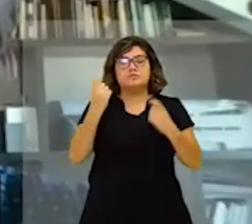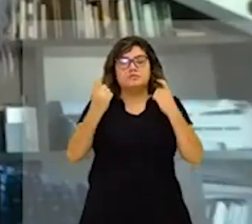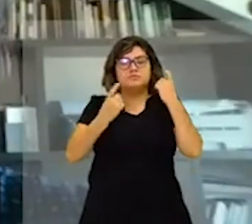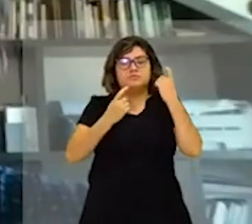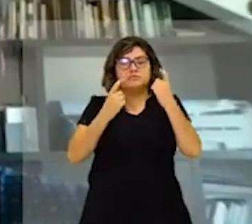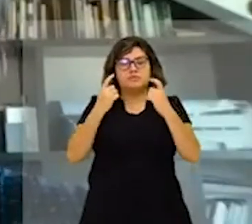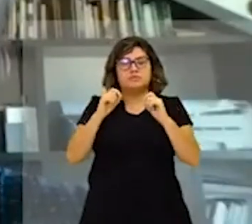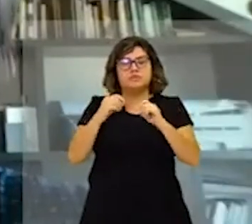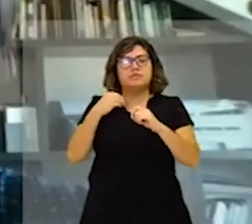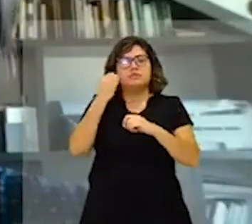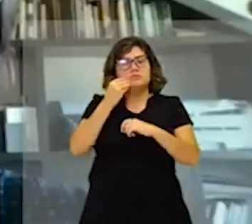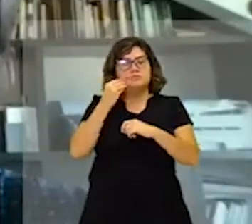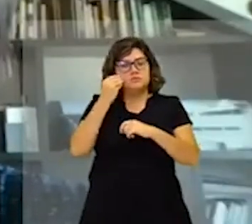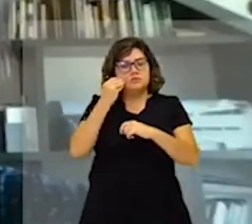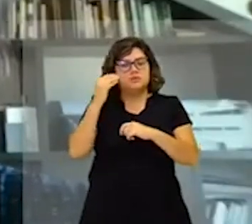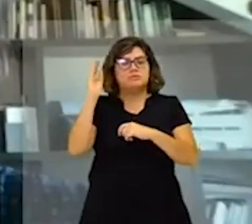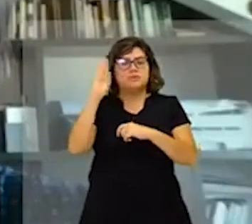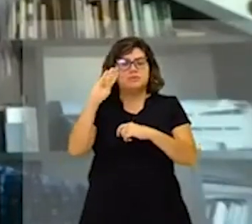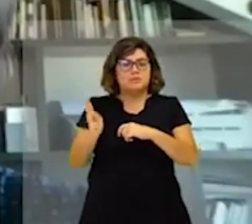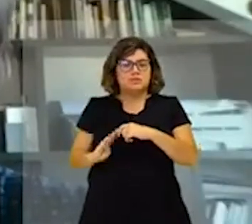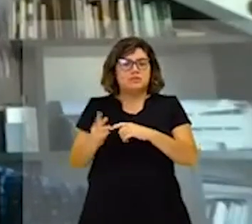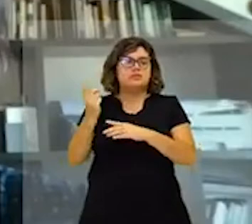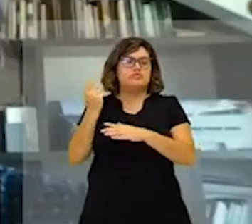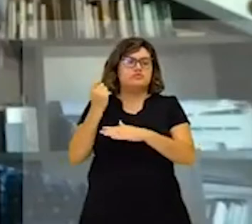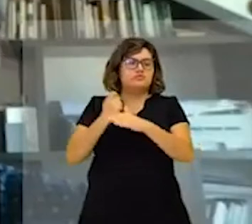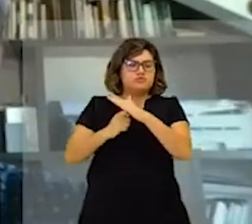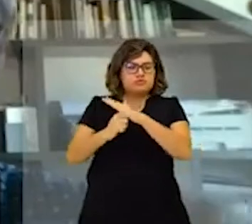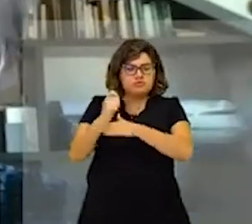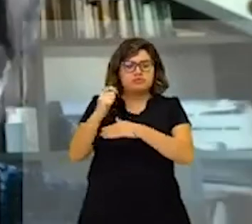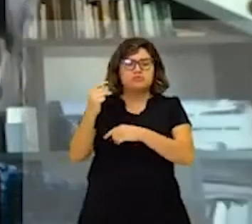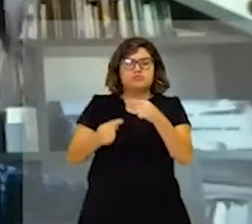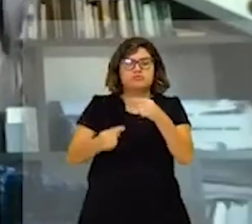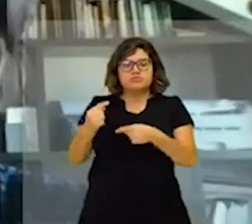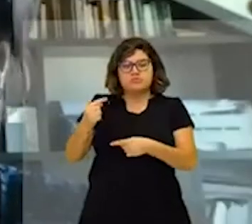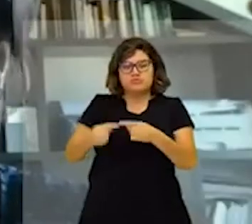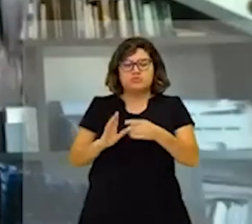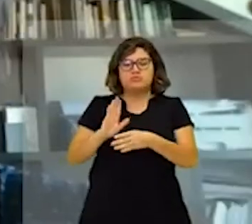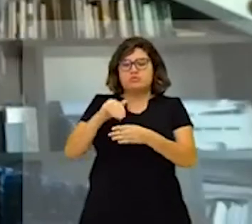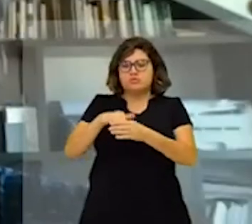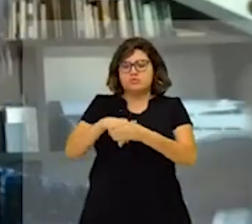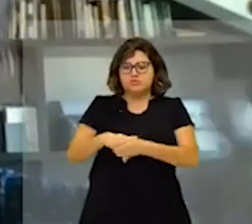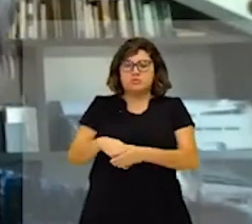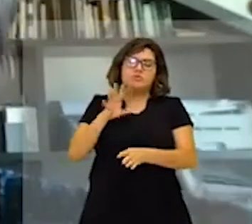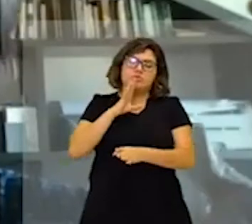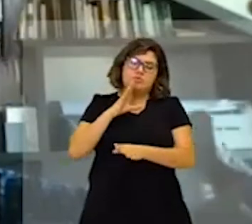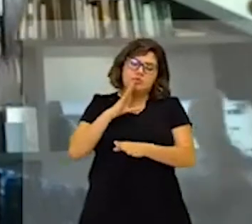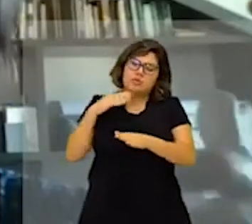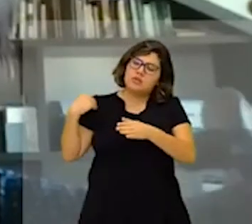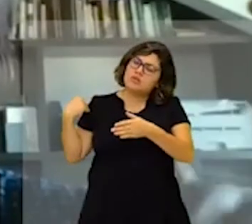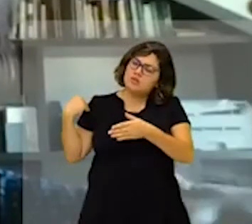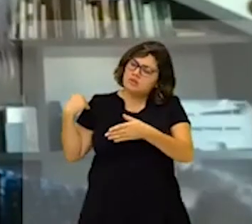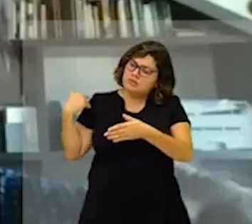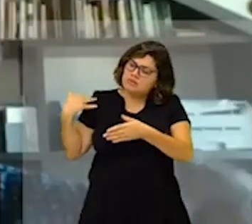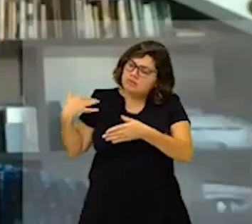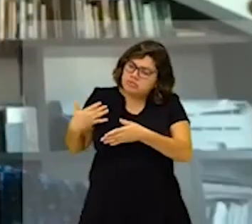brasileira financiamento eleitoral e partidário o conhecimento da trajetória da nova democracia não